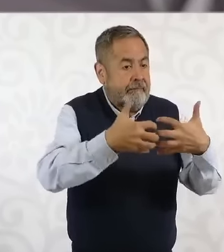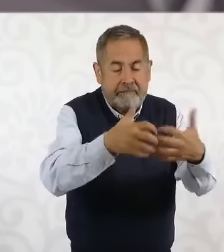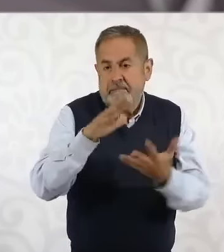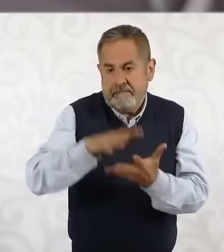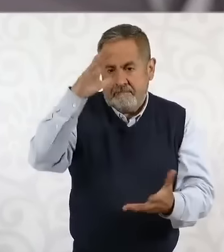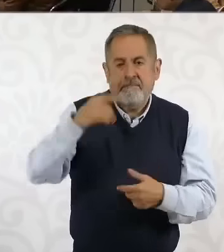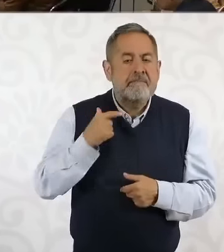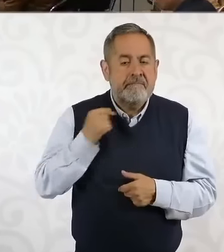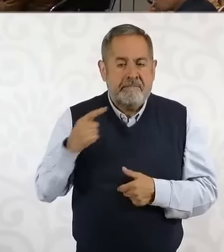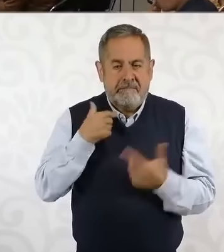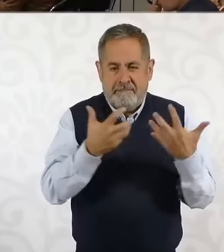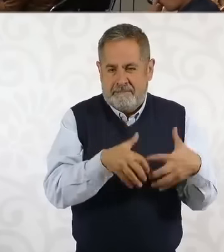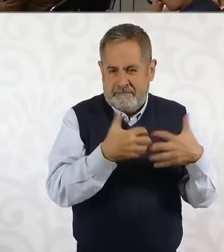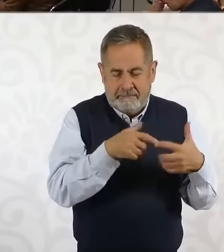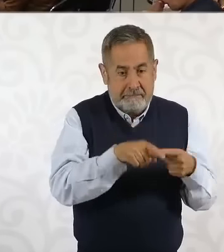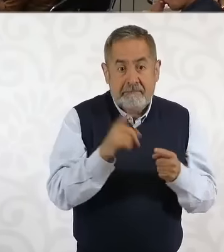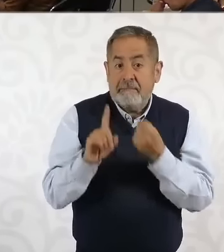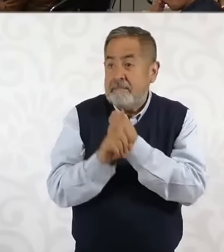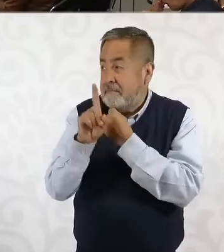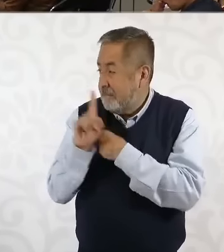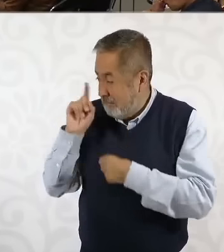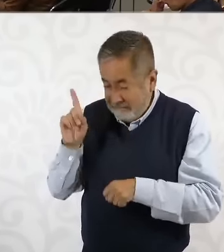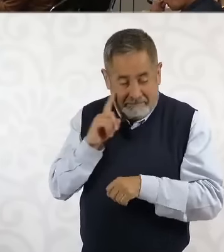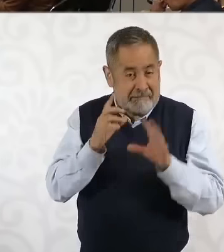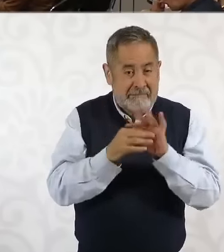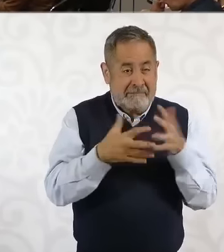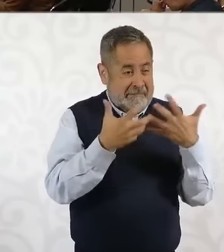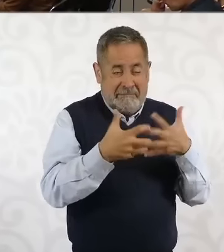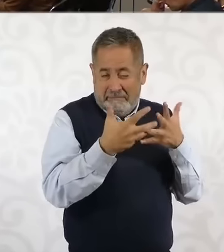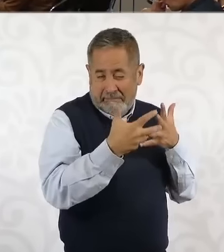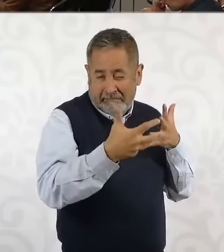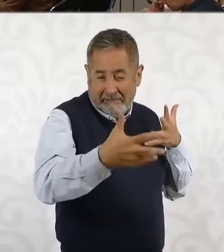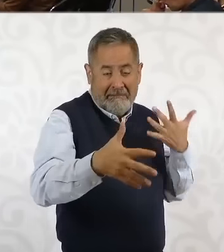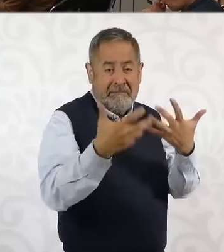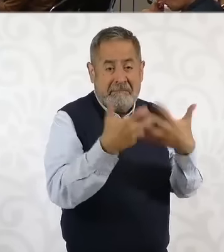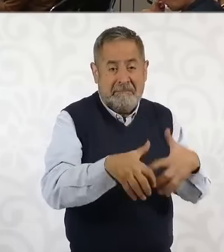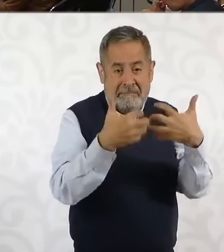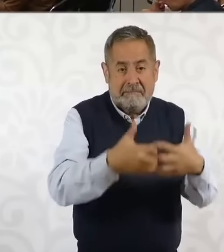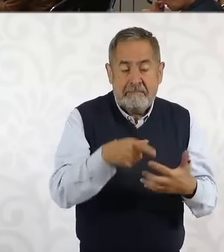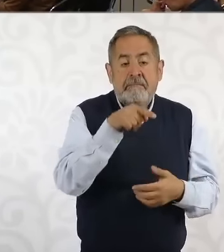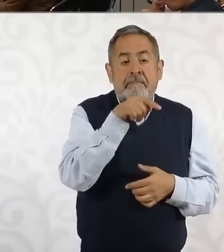Y aquí el problema, señora presidenta, es que las grandes plantas texileras tienen como a parceros,